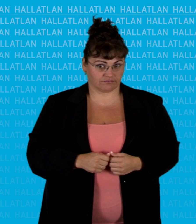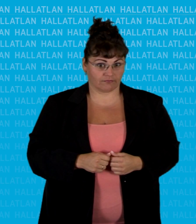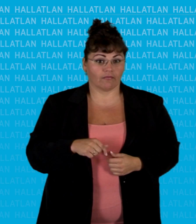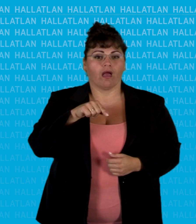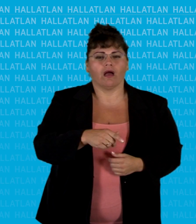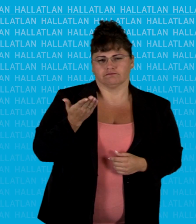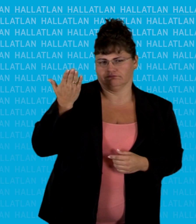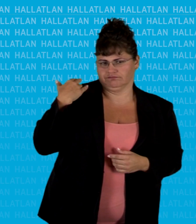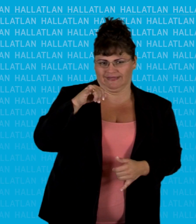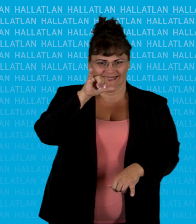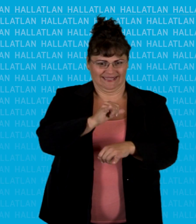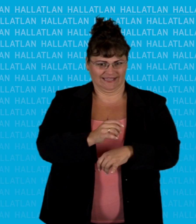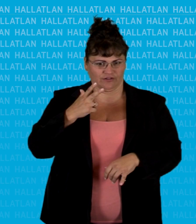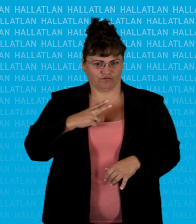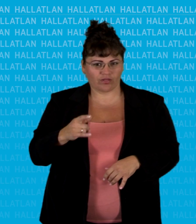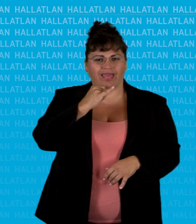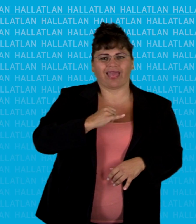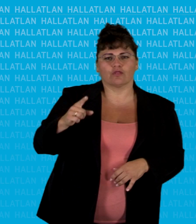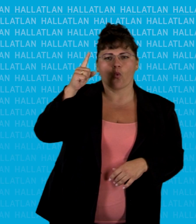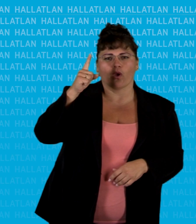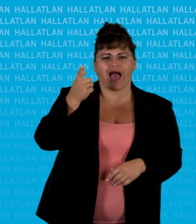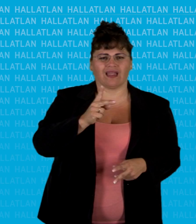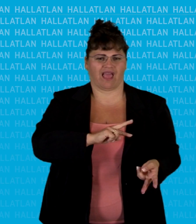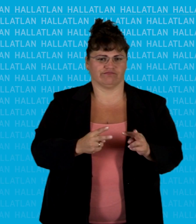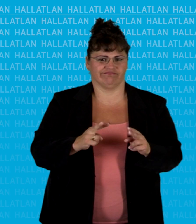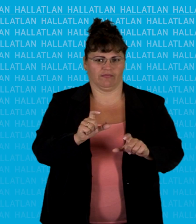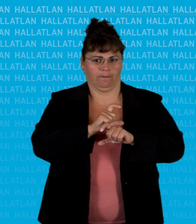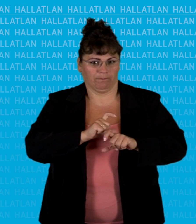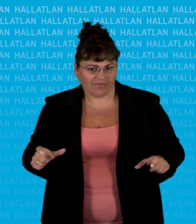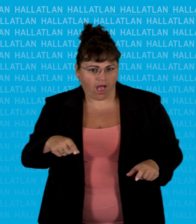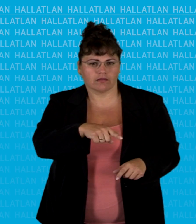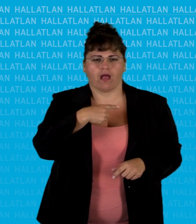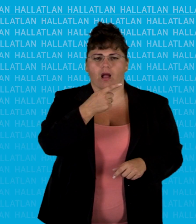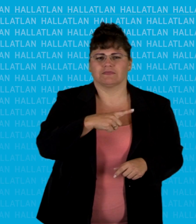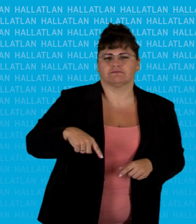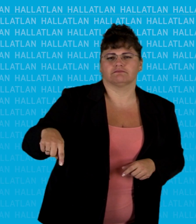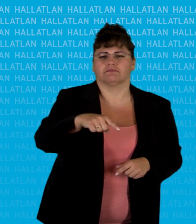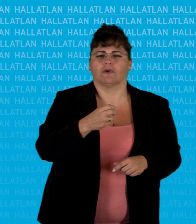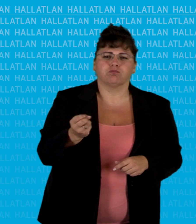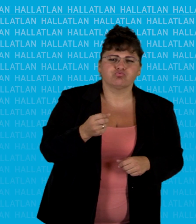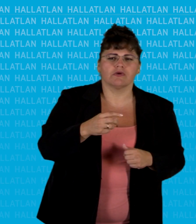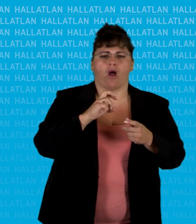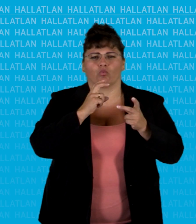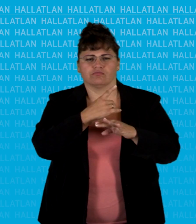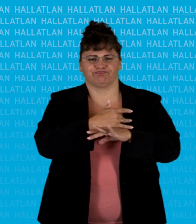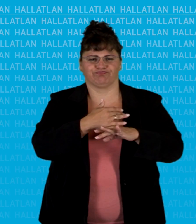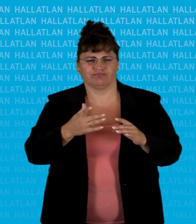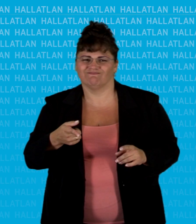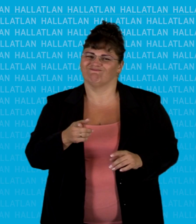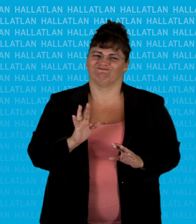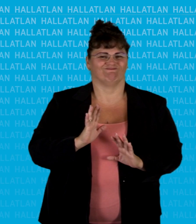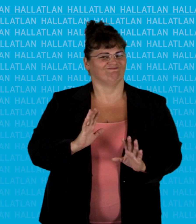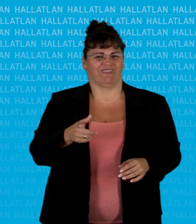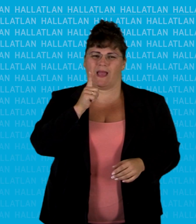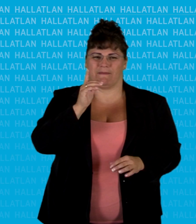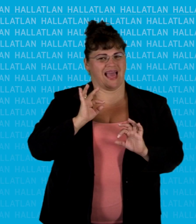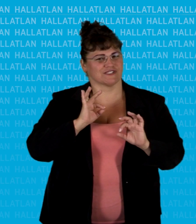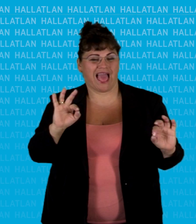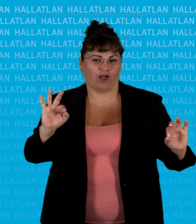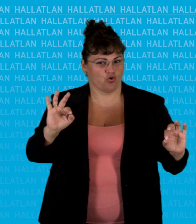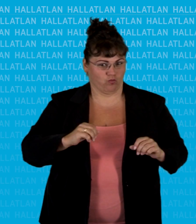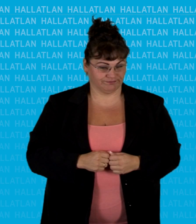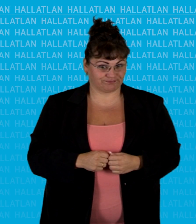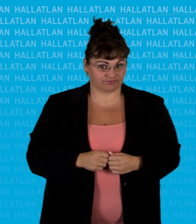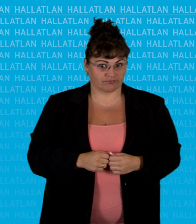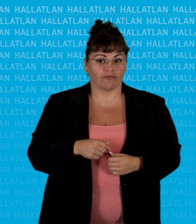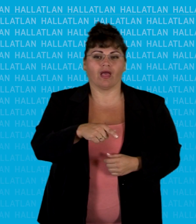Az elmúlt hetek változó időjárása a még be nem takarított valamennyi kultúrának ártott.